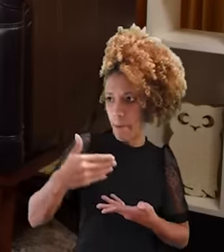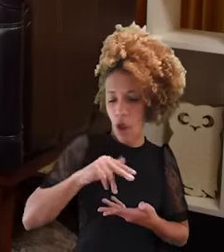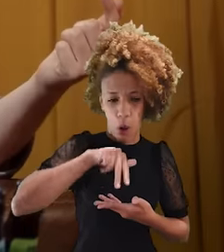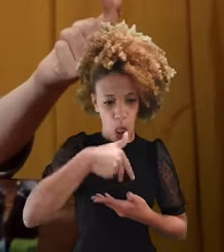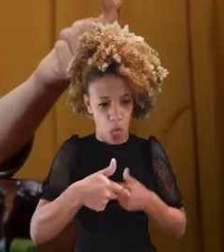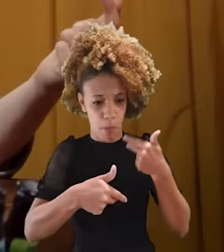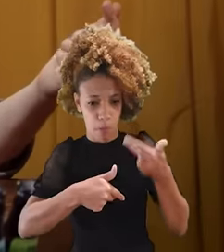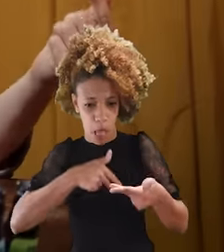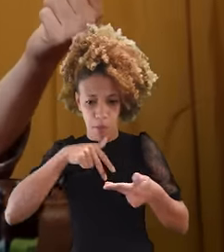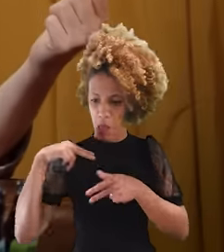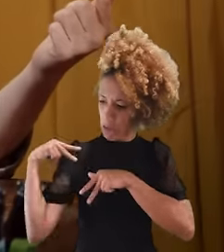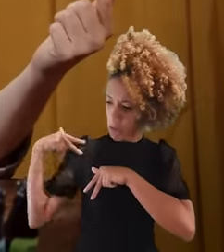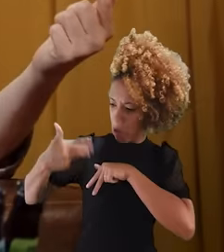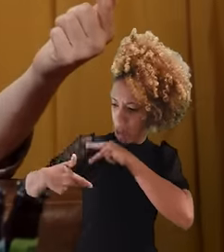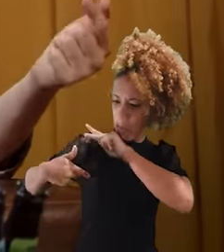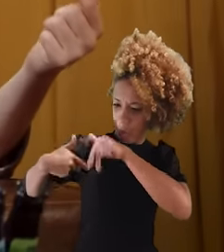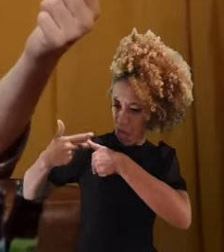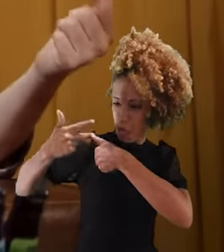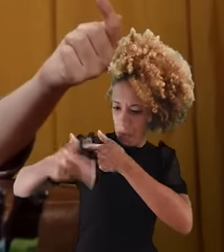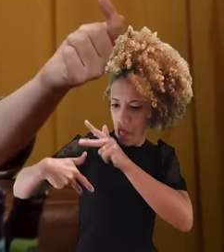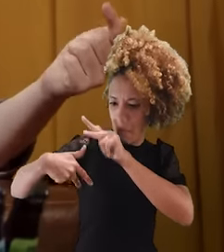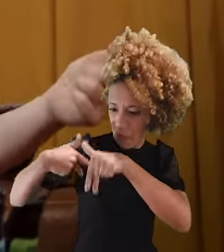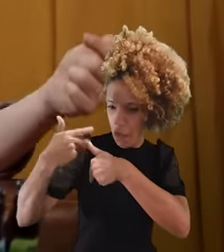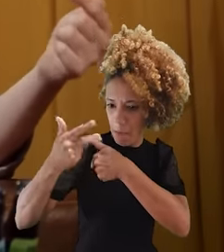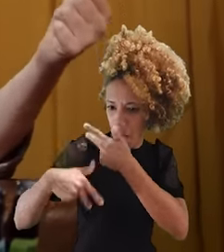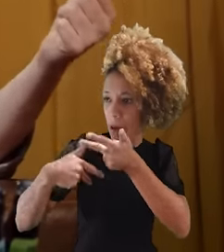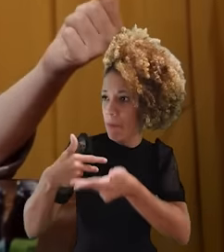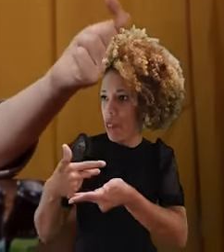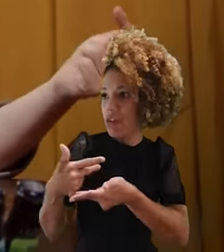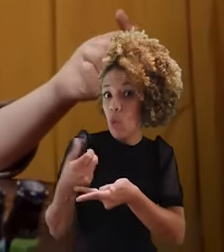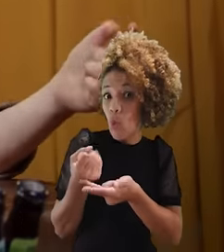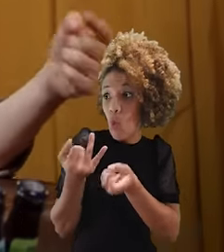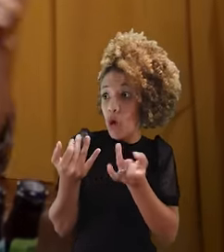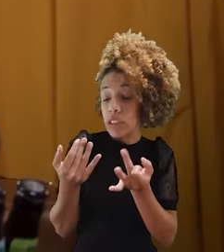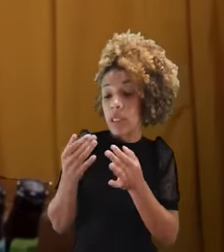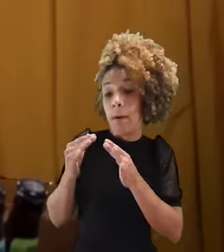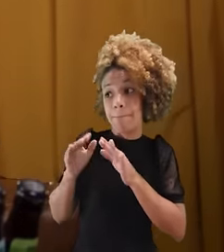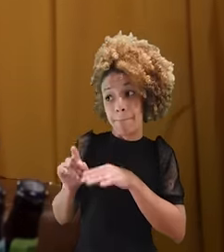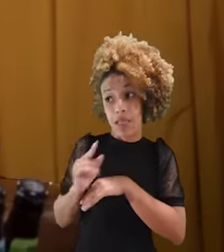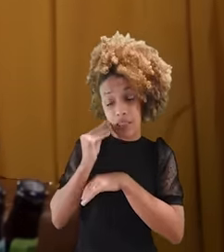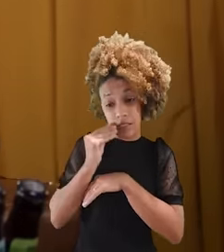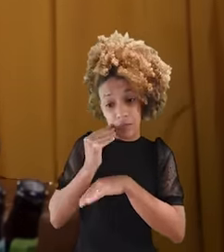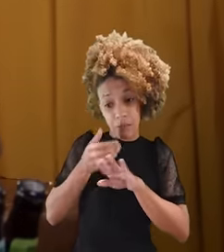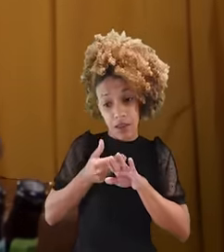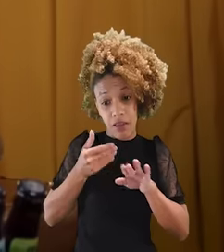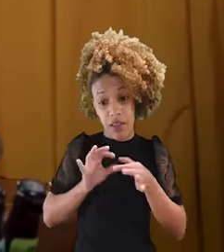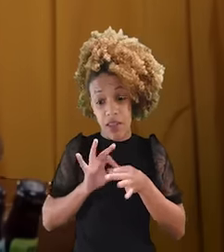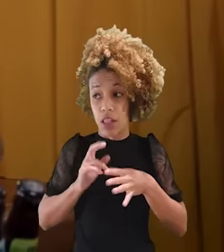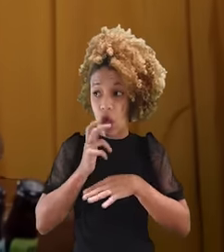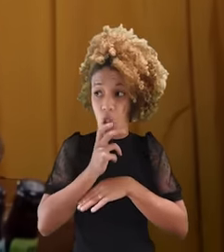para um homem para um político do calibre da experiência da do Poder de oratória que tem